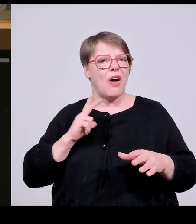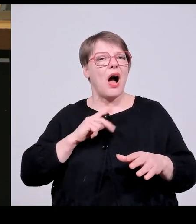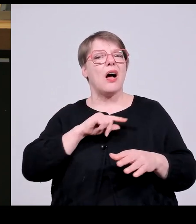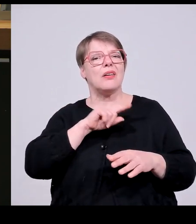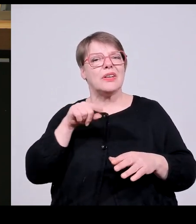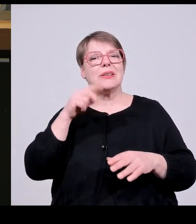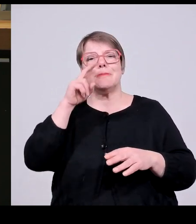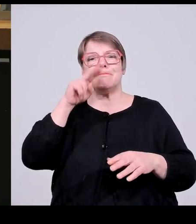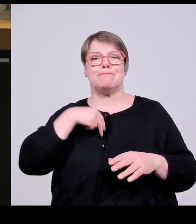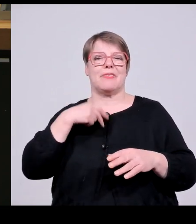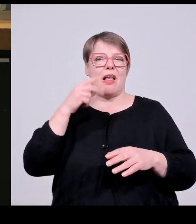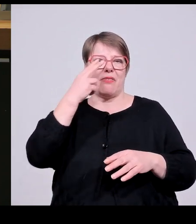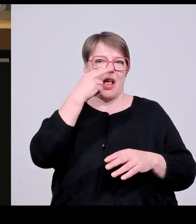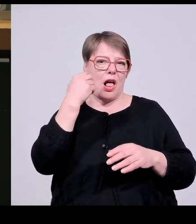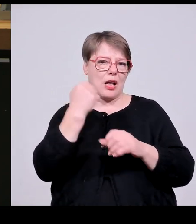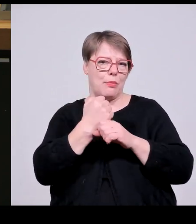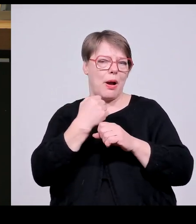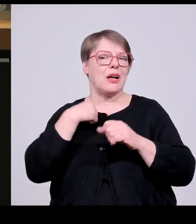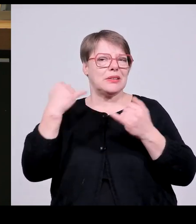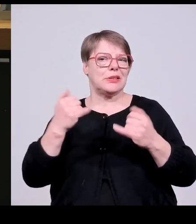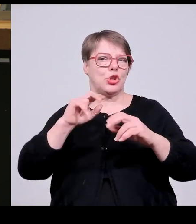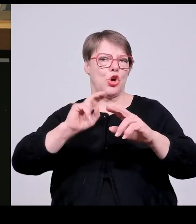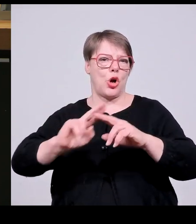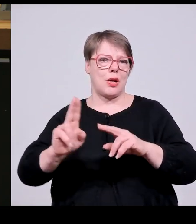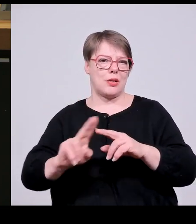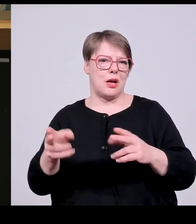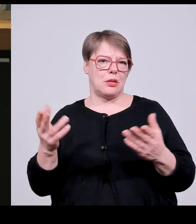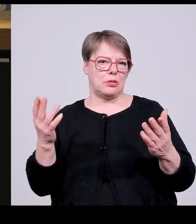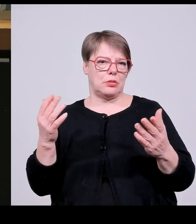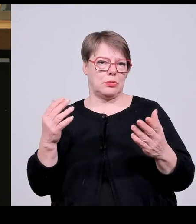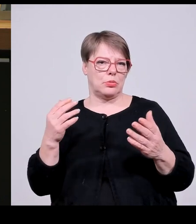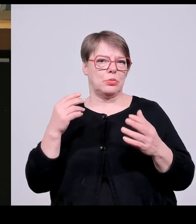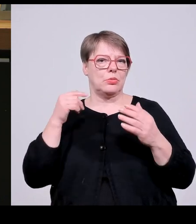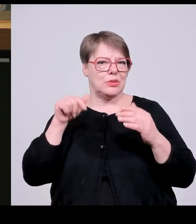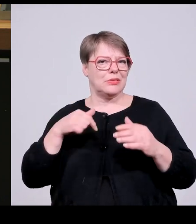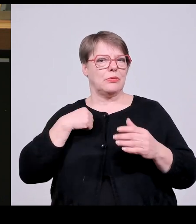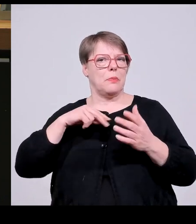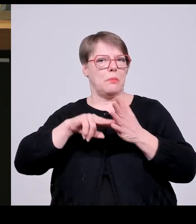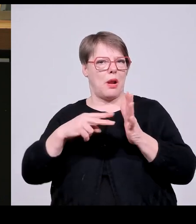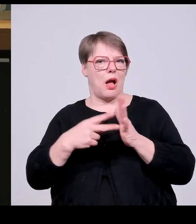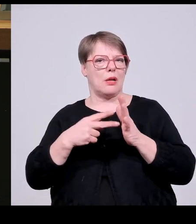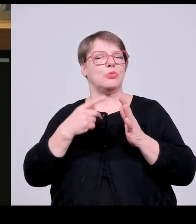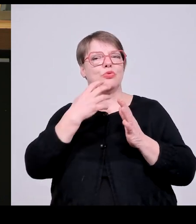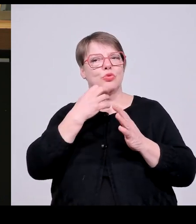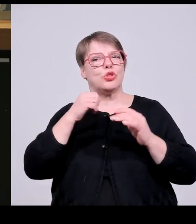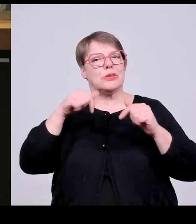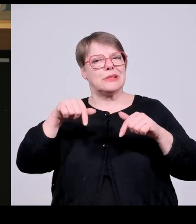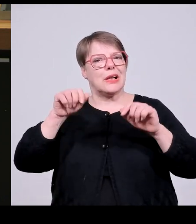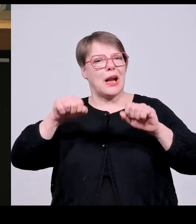Ich bin dem Senat dankbar, dass er die Sache jetzt beherzt angeht und sich das Land an dem Bieterverfahren der